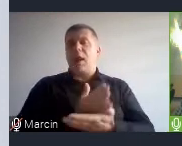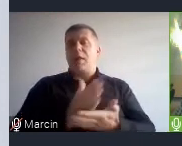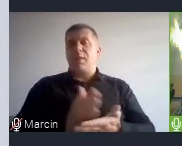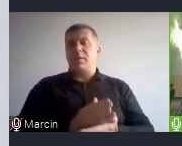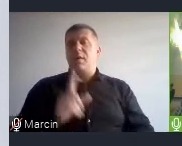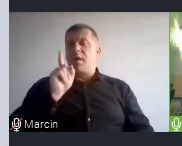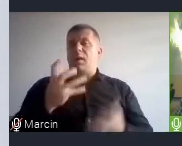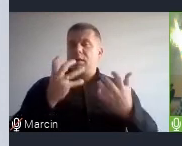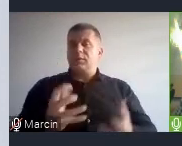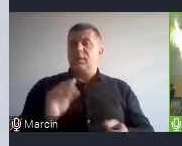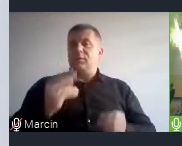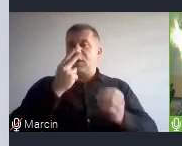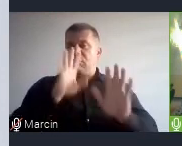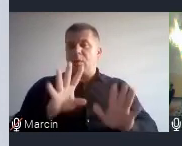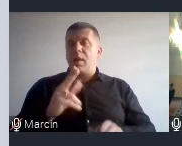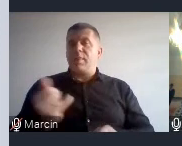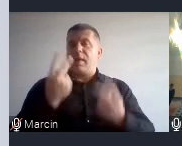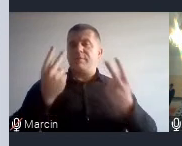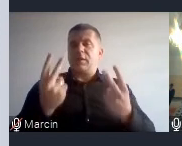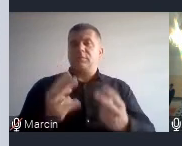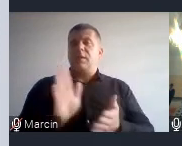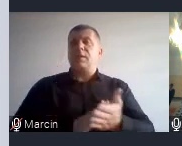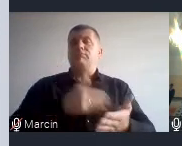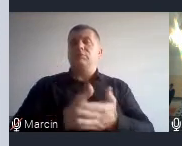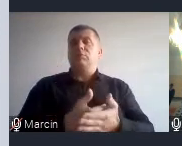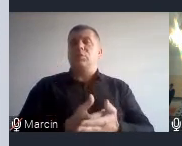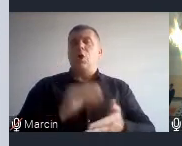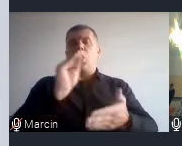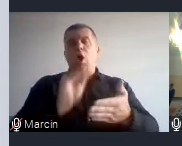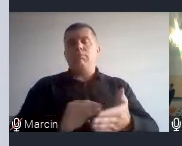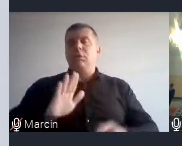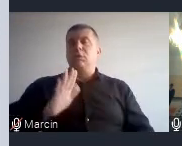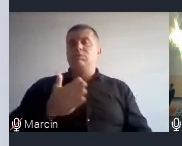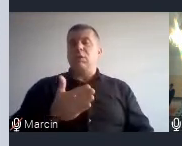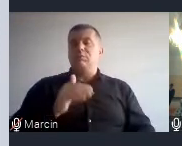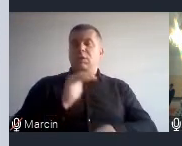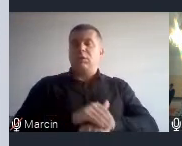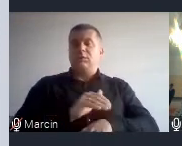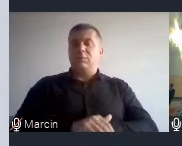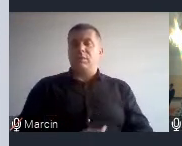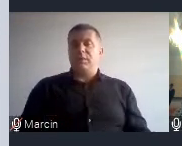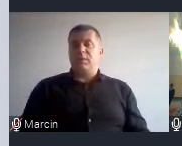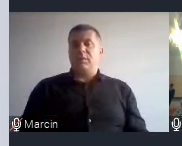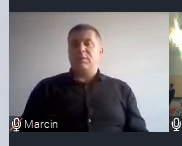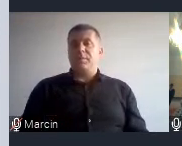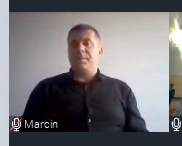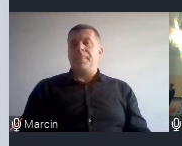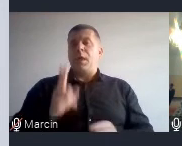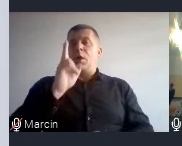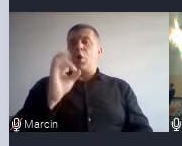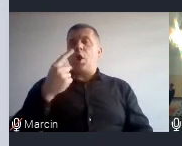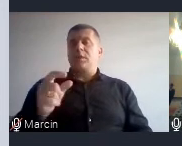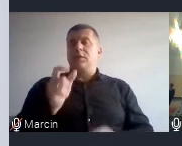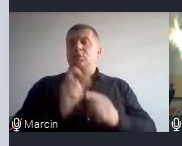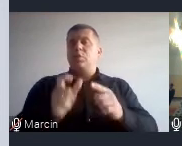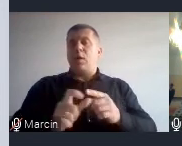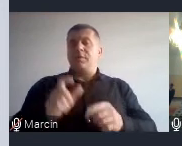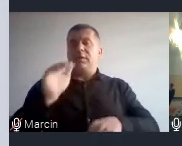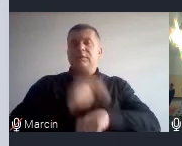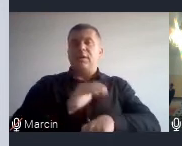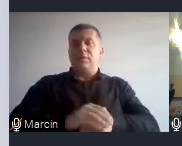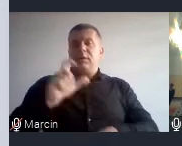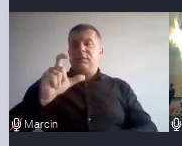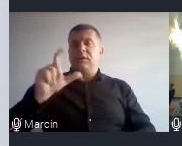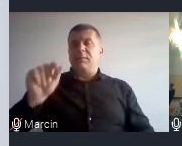ale chcę jeszcze pokazać, te najważniejsze na przykład opis przedmiotu zamówienia i kod ze słownika zamówień CPV.